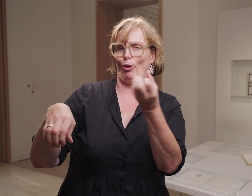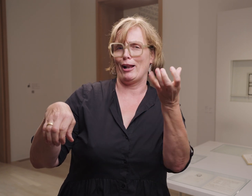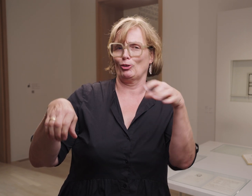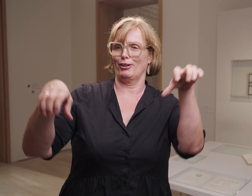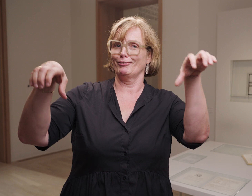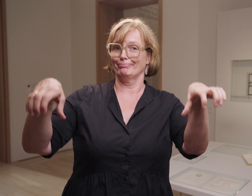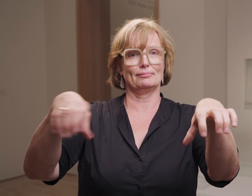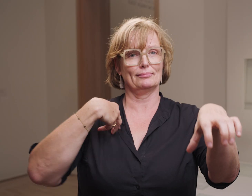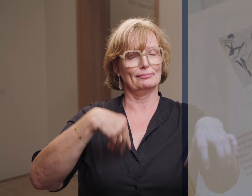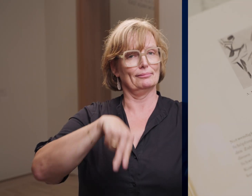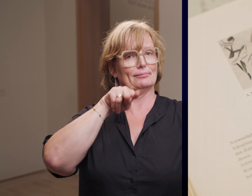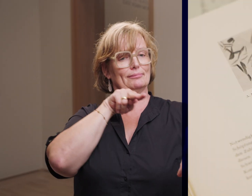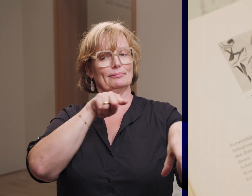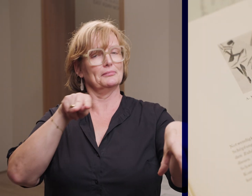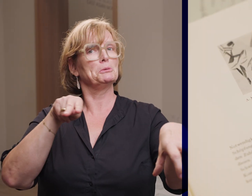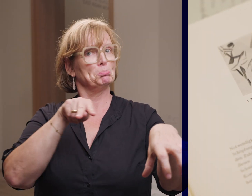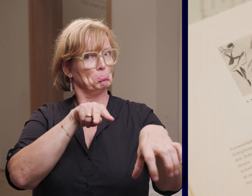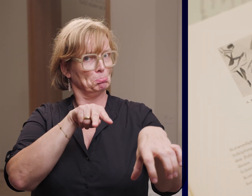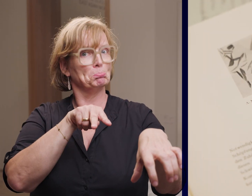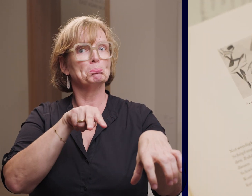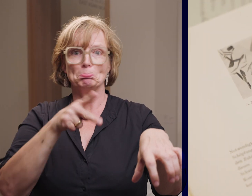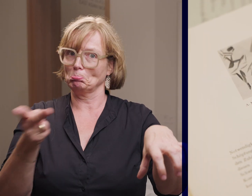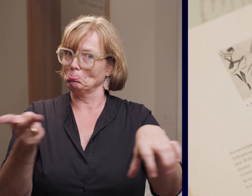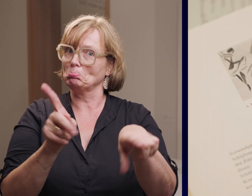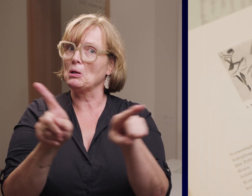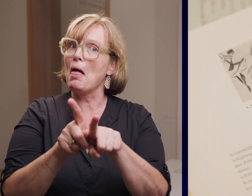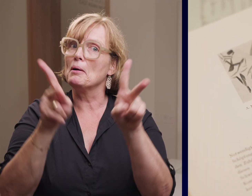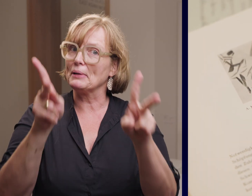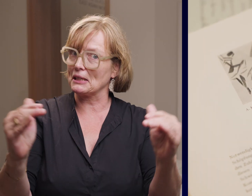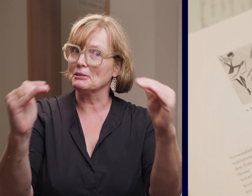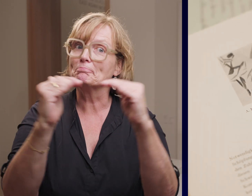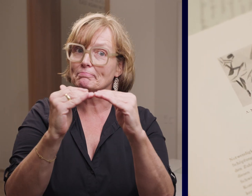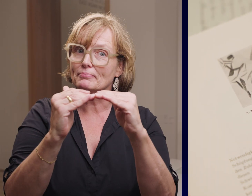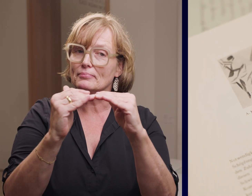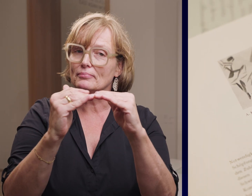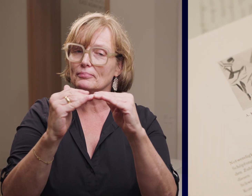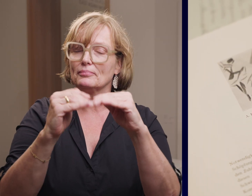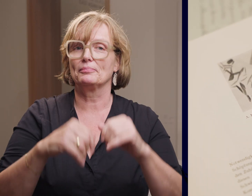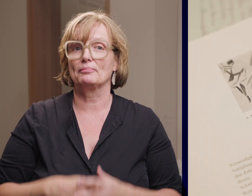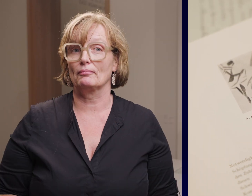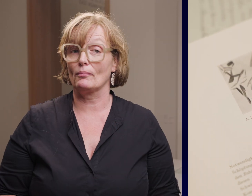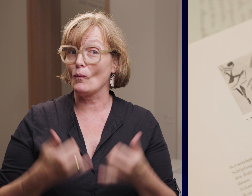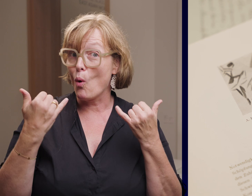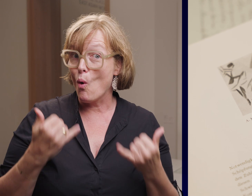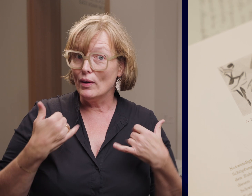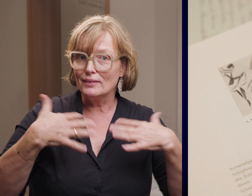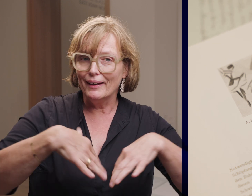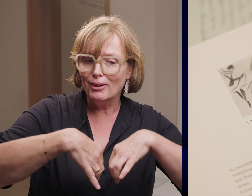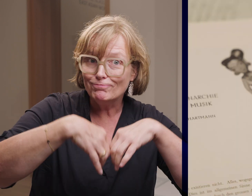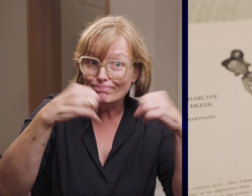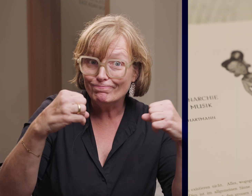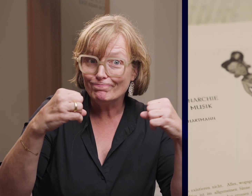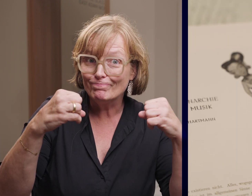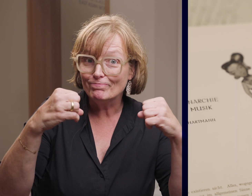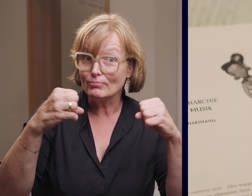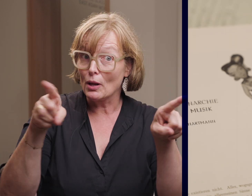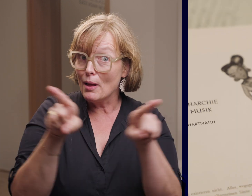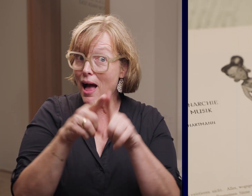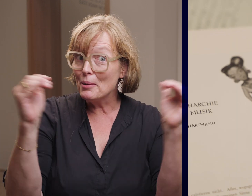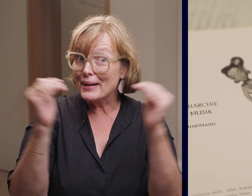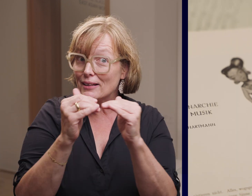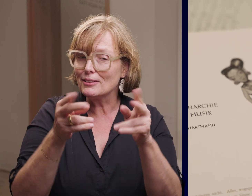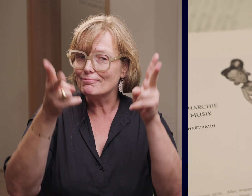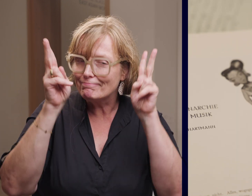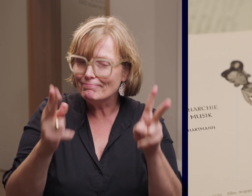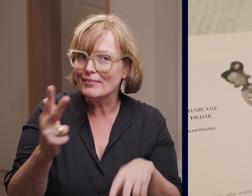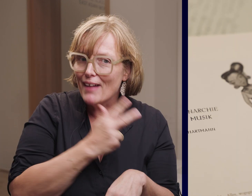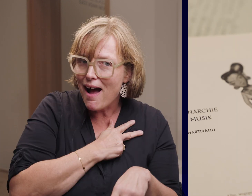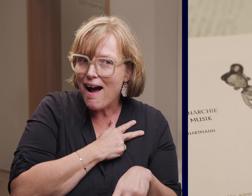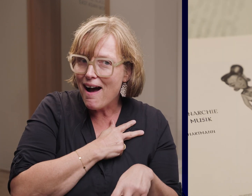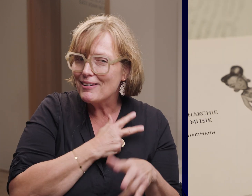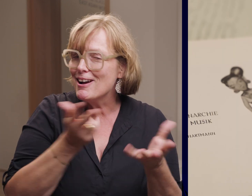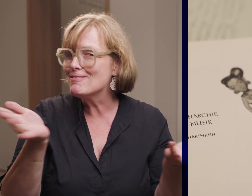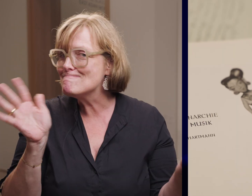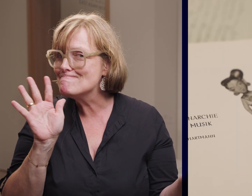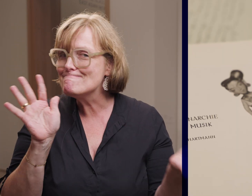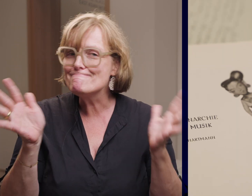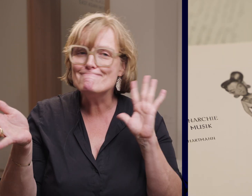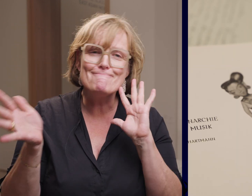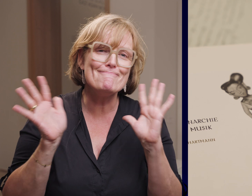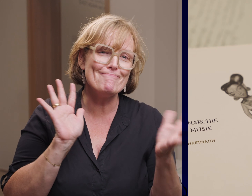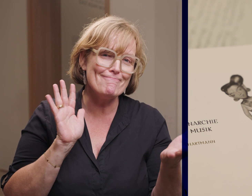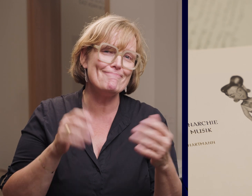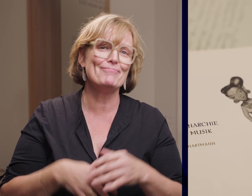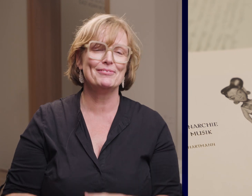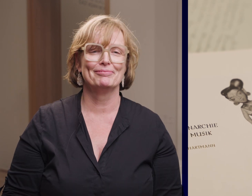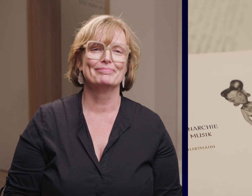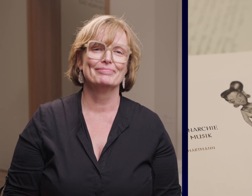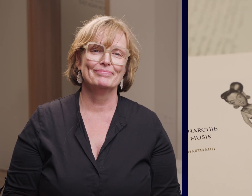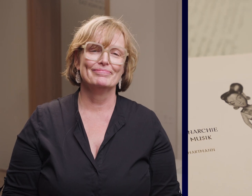Auf den ersten Blick wirken sie gleichberechtigt. Heute müssen wir das kritisch sehen.